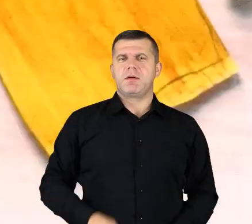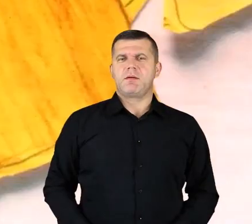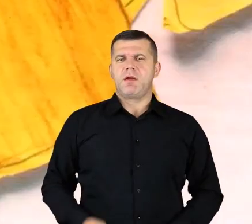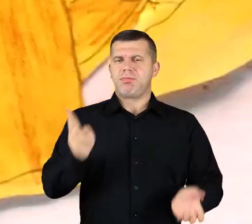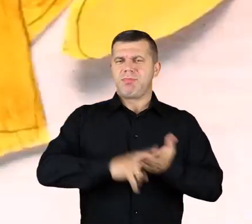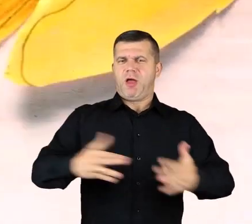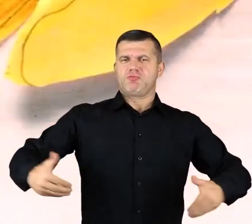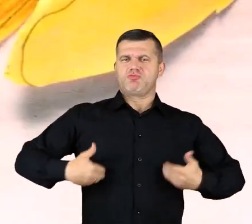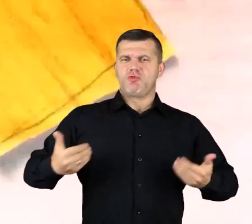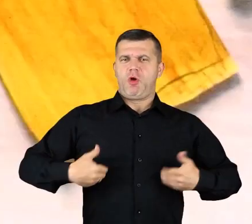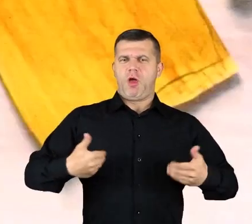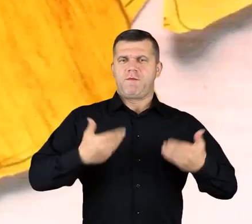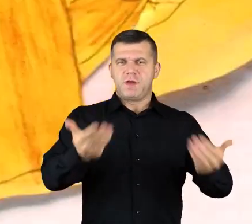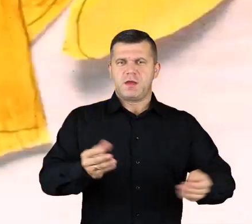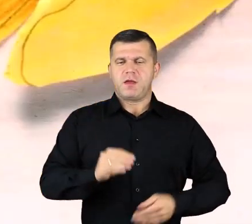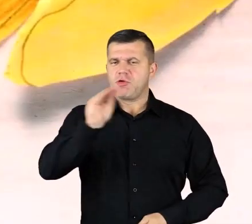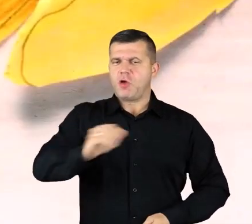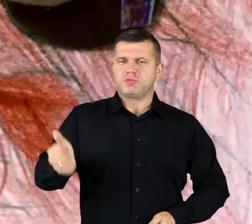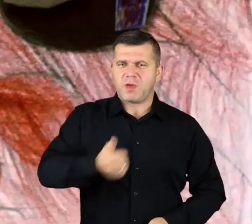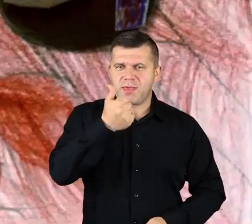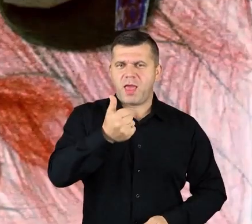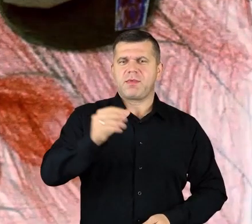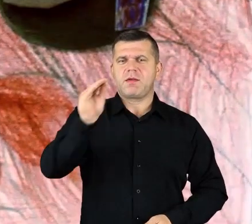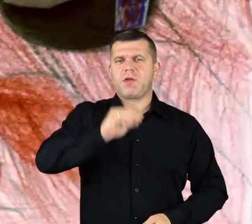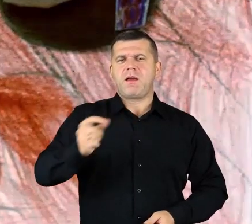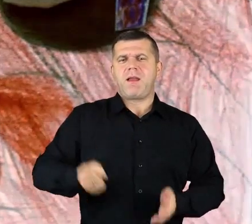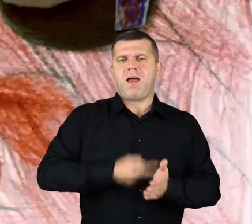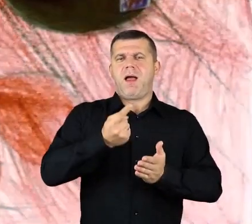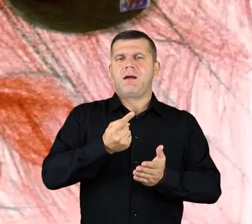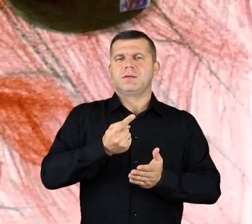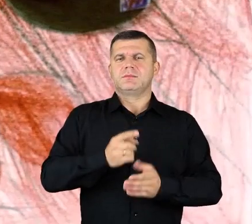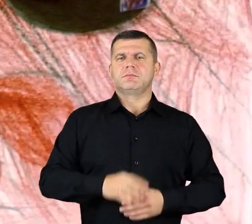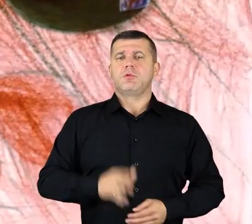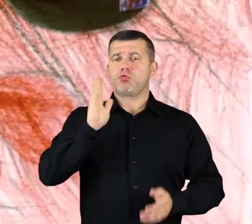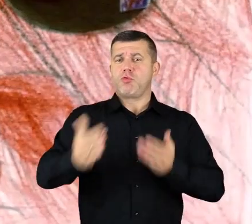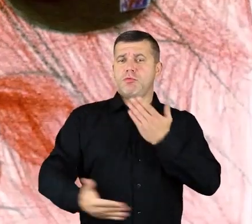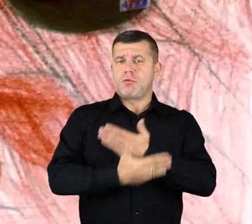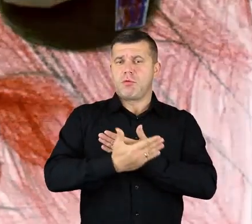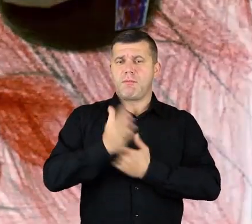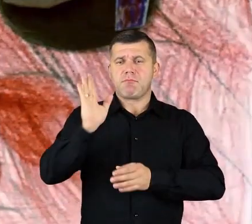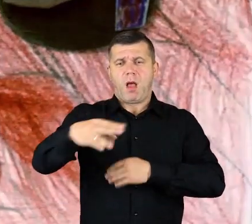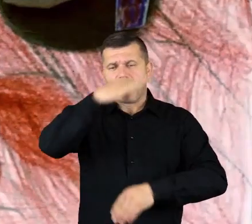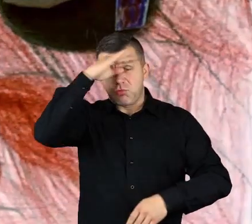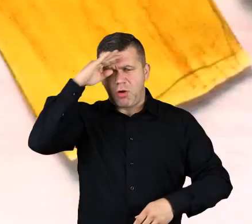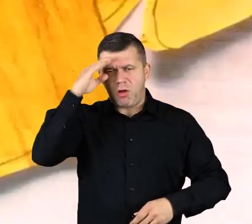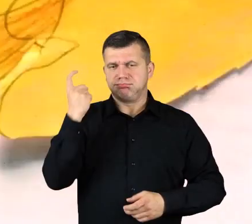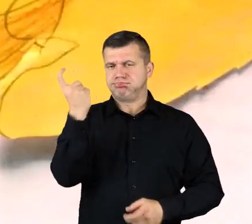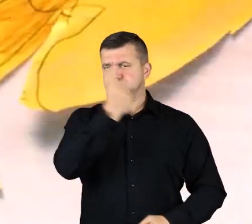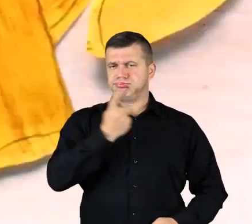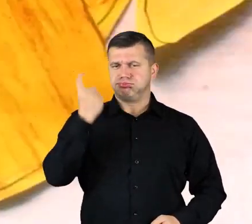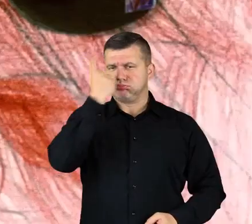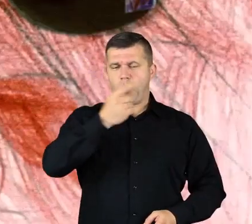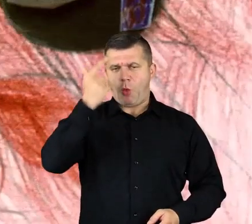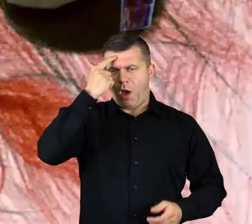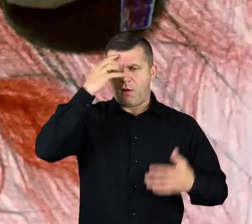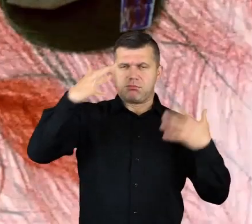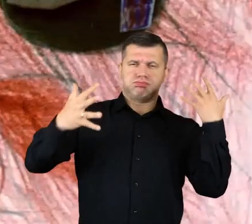"Na zdrowie!" [pijackie śpiewy, entuzjastyczne okrzyki, toasty] Gdy już byli pijani w głowach im się zakołowało,